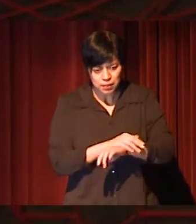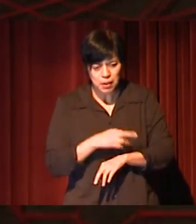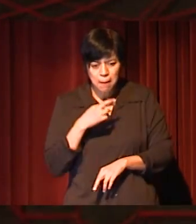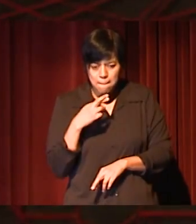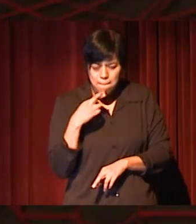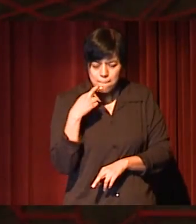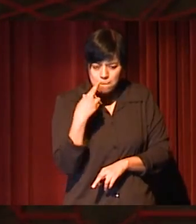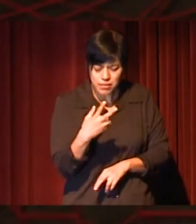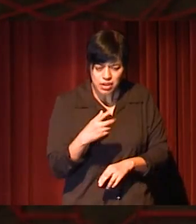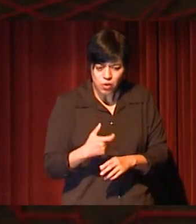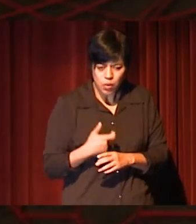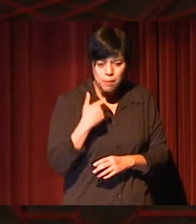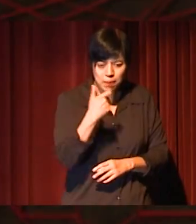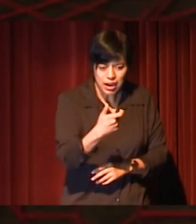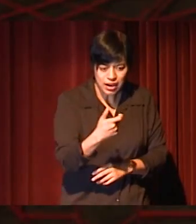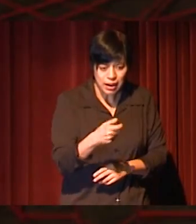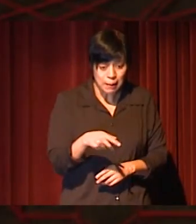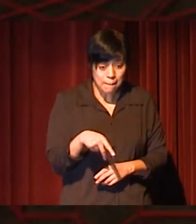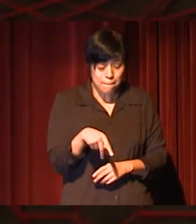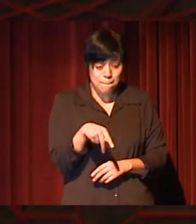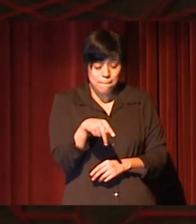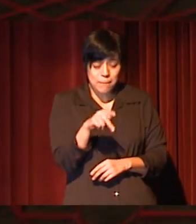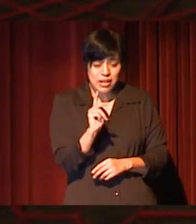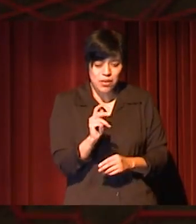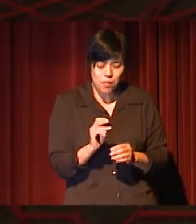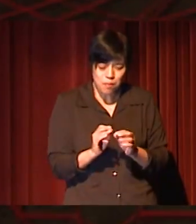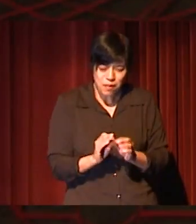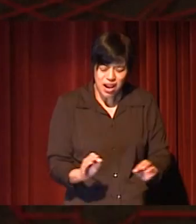Pero nada de eso sirve si no estamos motivados,